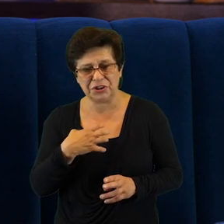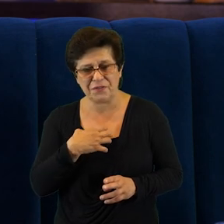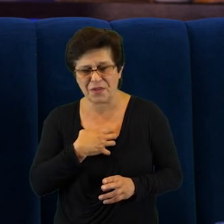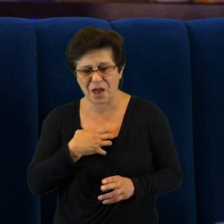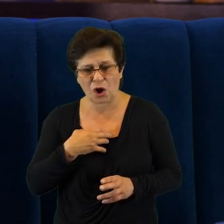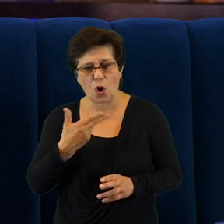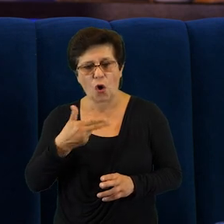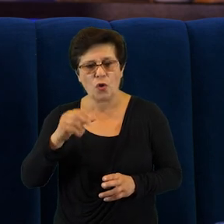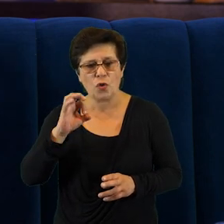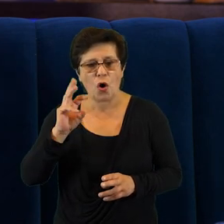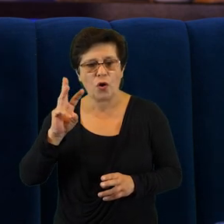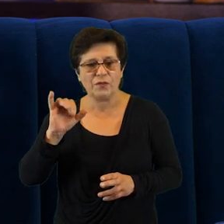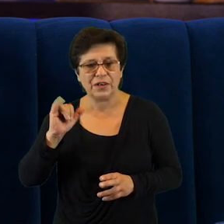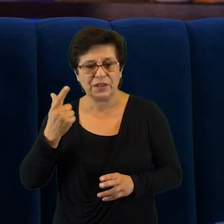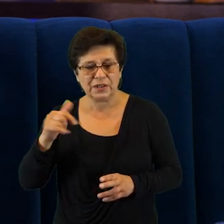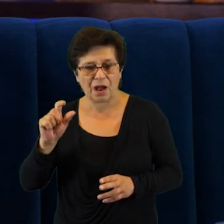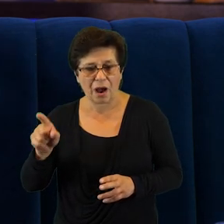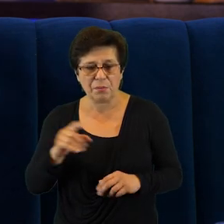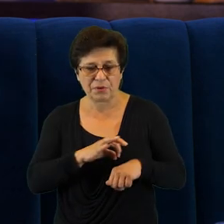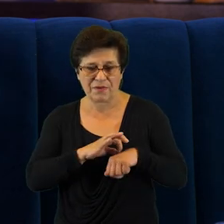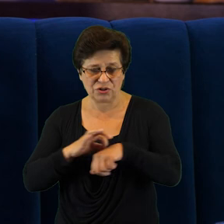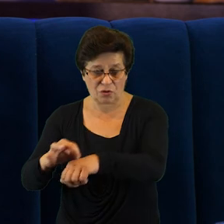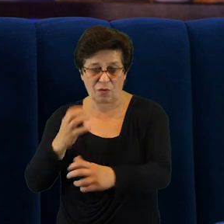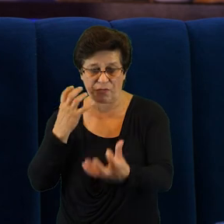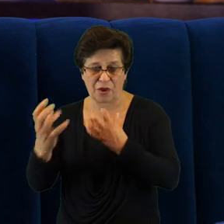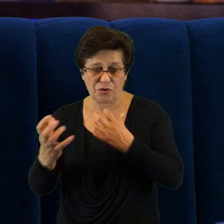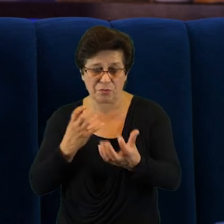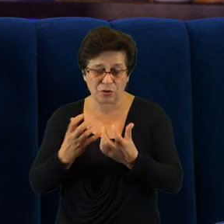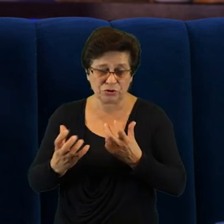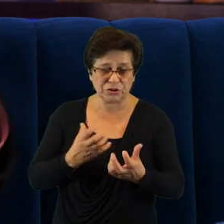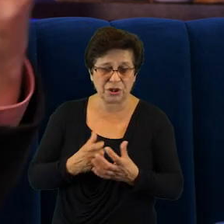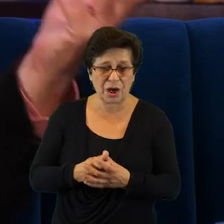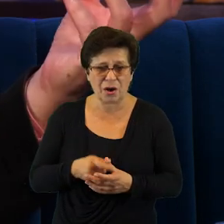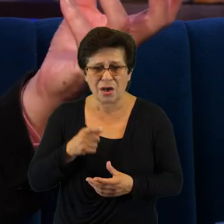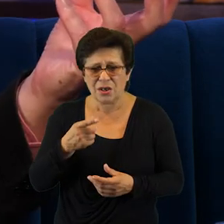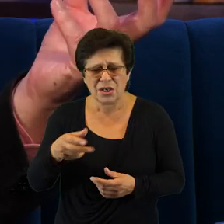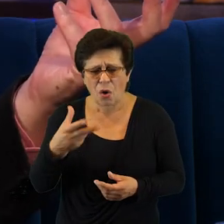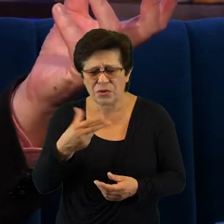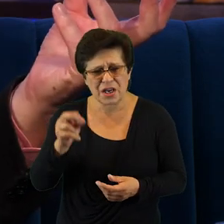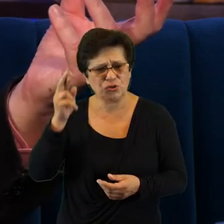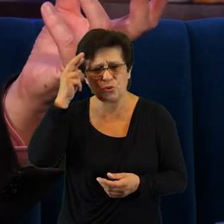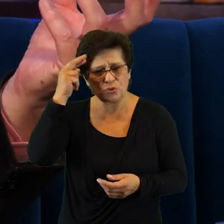o którym w "Wiadomościach Literackich" prowadzono długi czas polemikę o niezruzumialstwo w poezji.